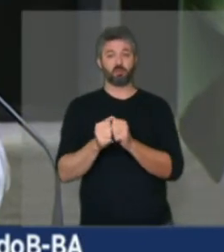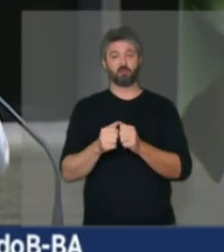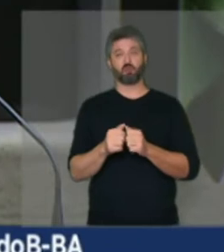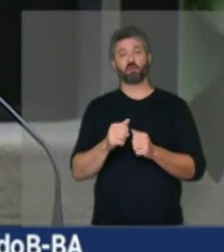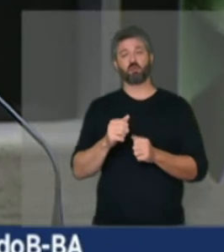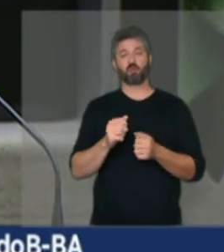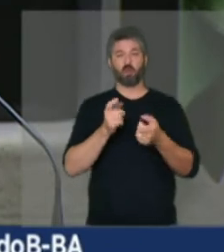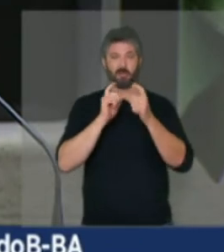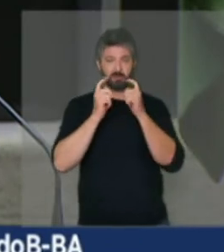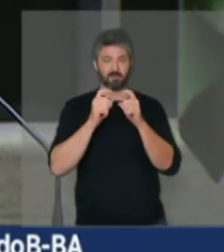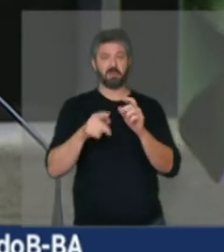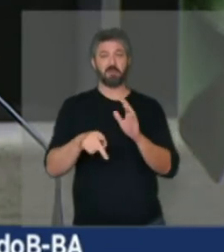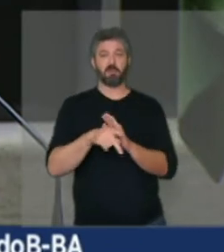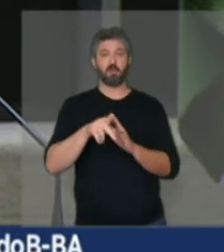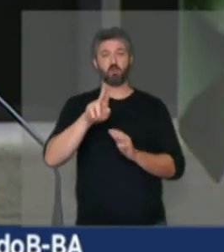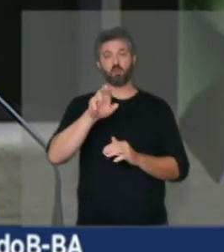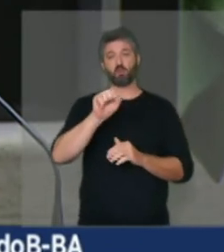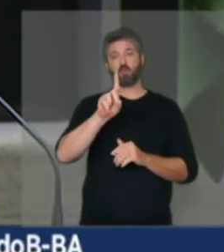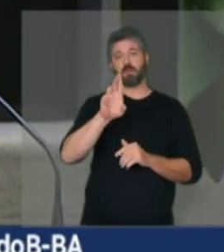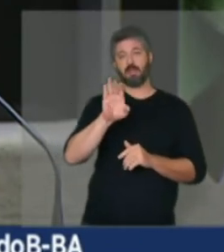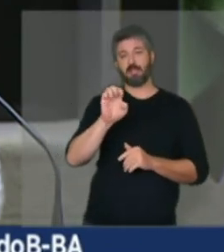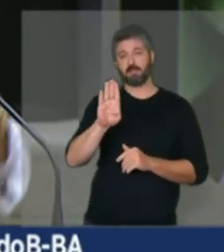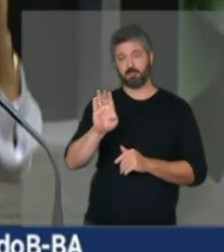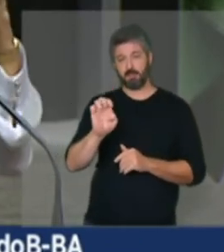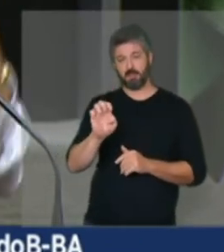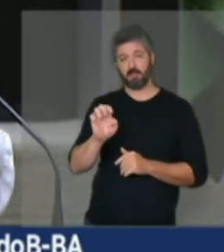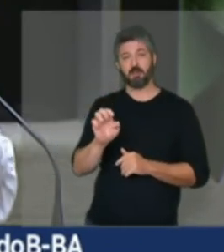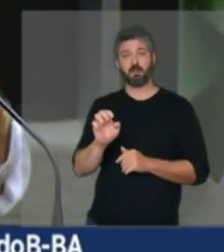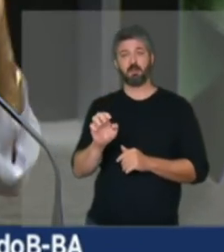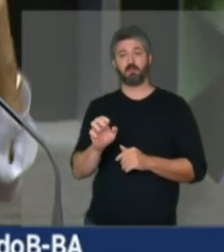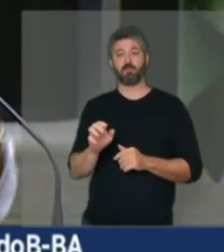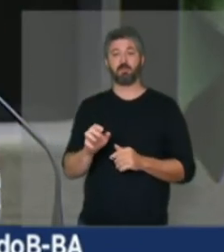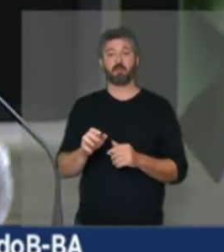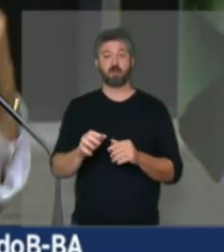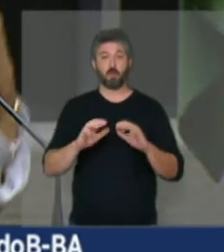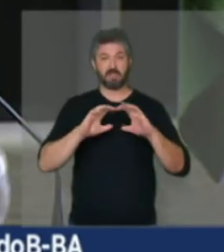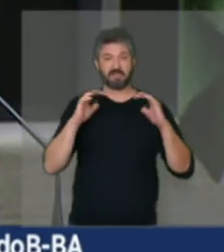GOVERNADOR E PELO DIRIGENTE DA... VICENTE LIMA NETO, O